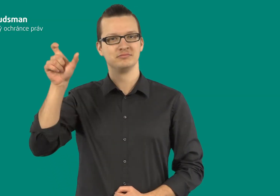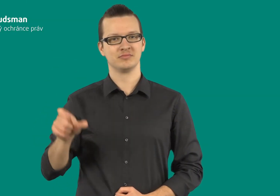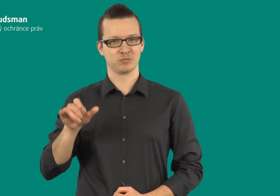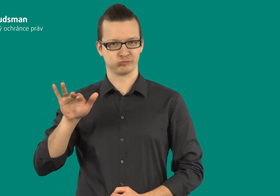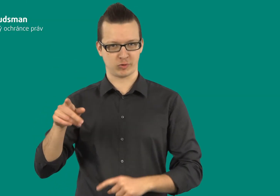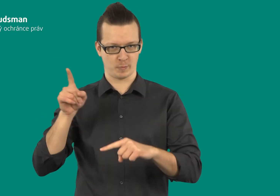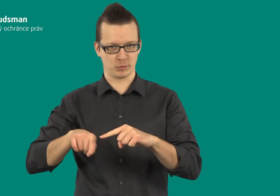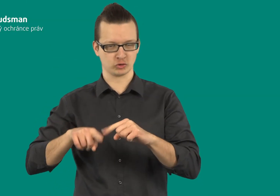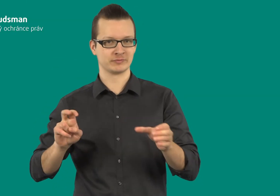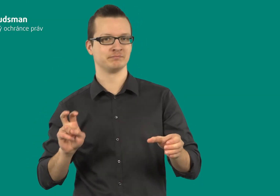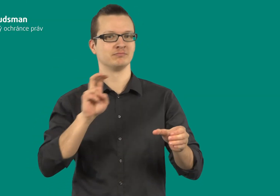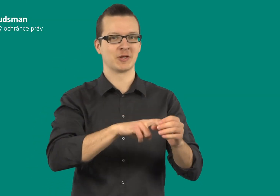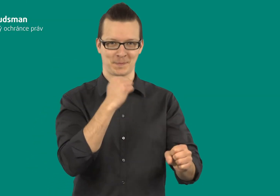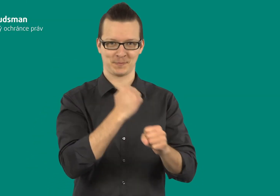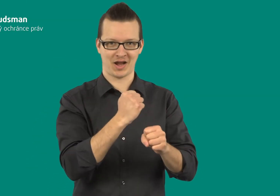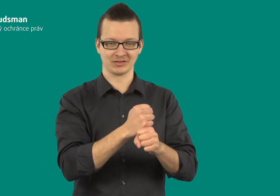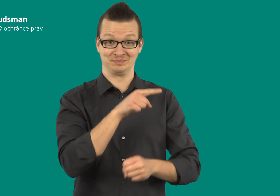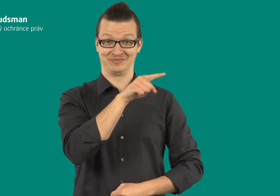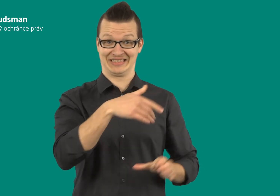Poskytování přiměřených opatření není jednotné.